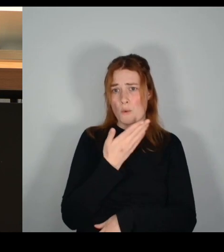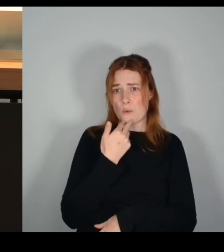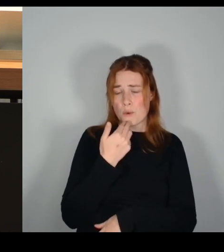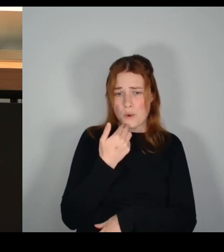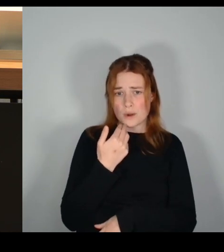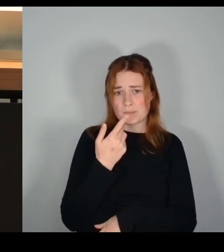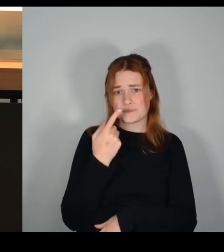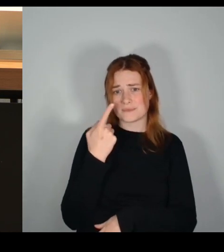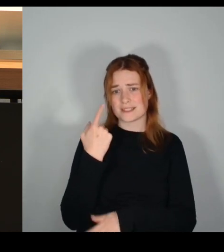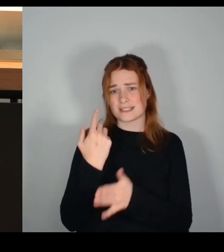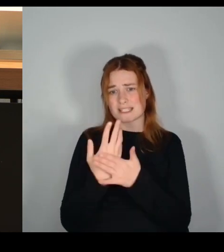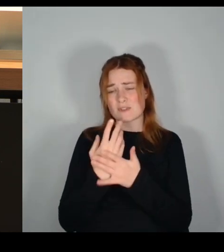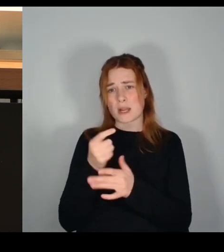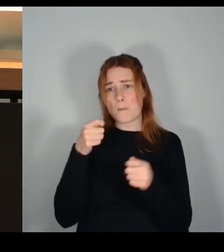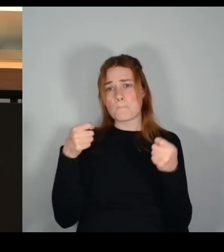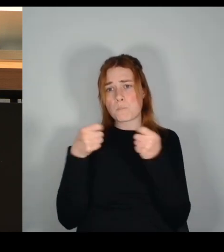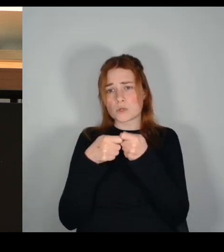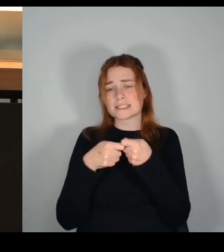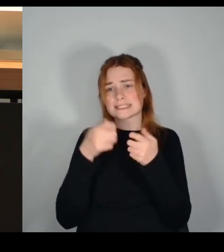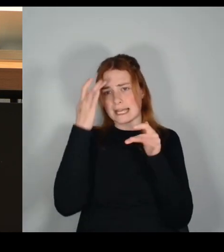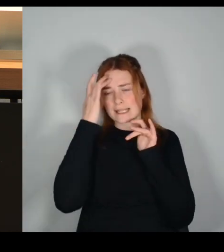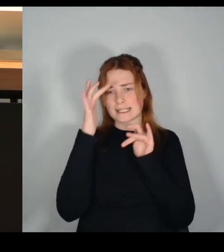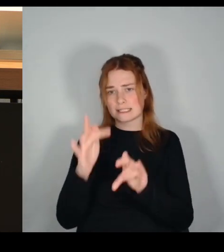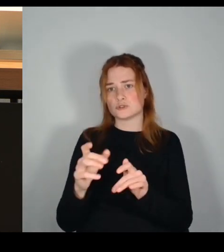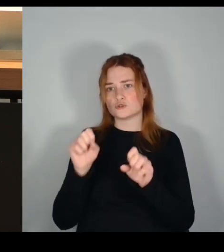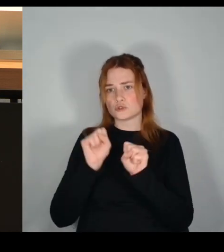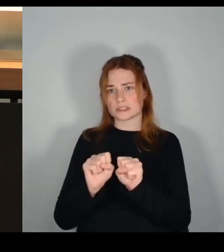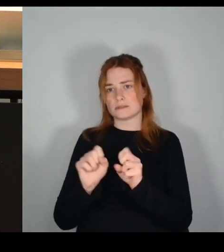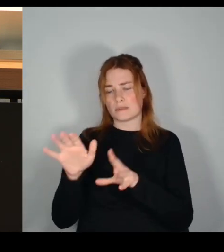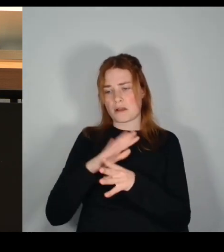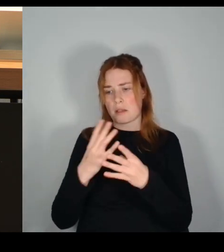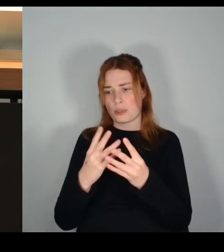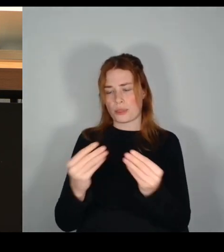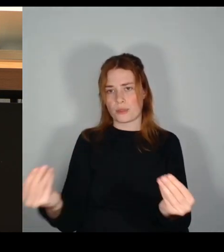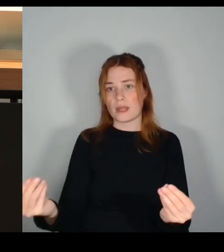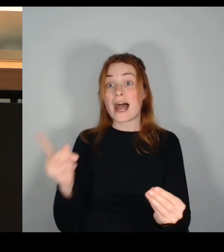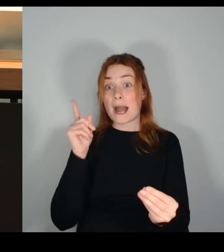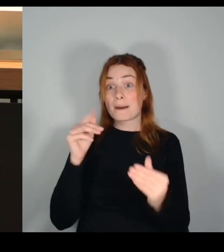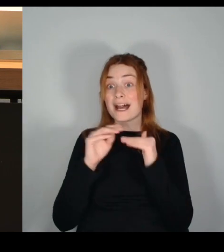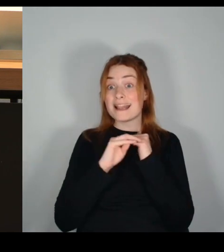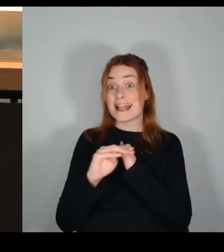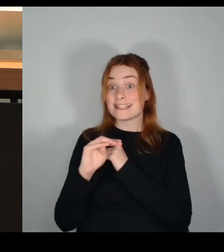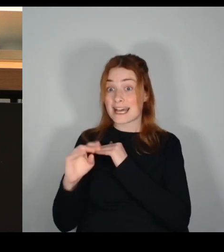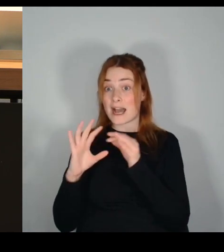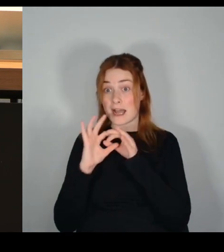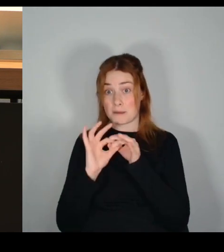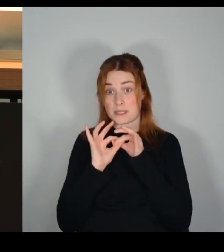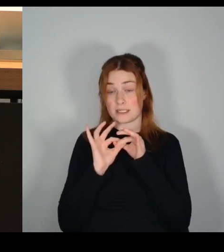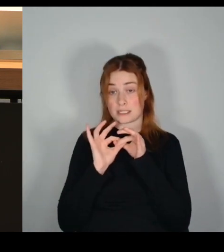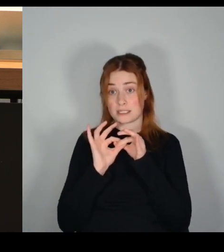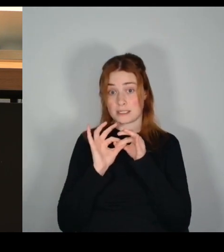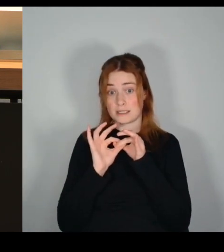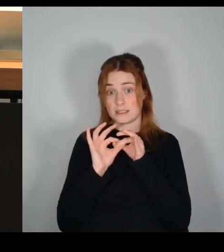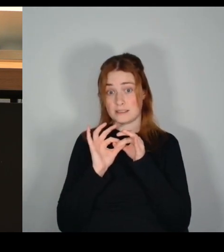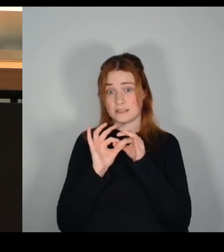Es liegt jedoch in den Ländern, ihre Handlungsspielräume zu nutzen In Berlin werden Jesidinnen nicht abgeschoben.